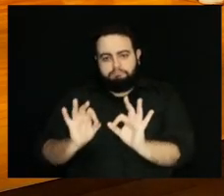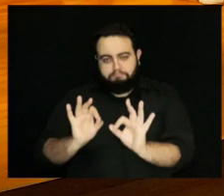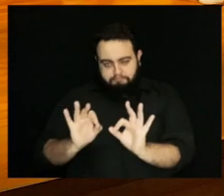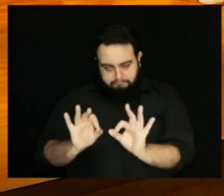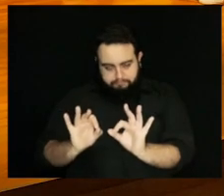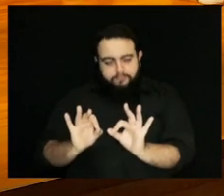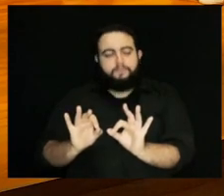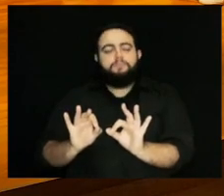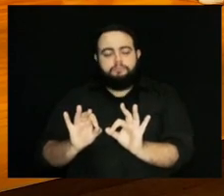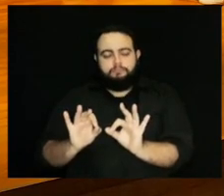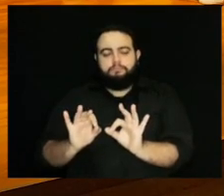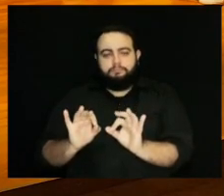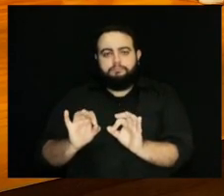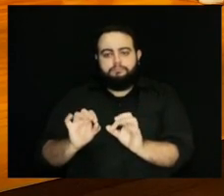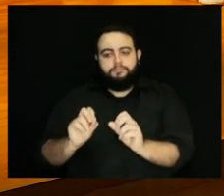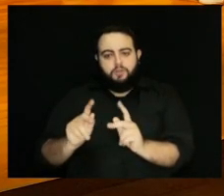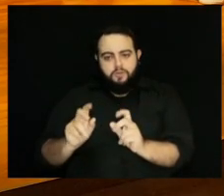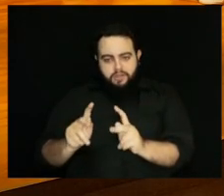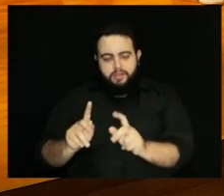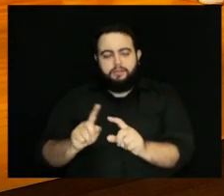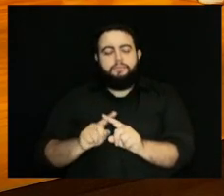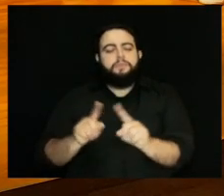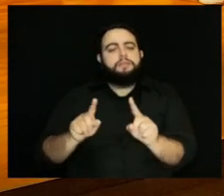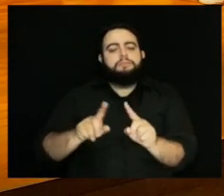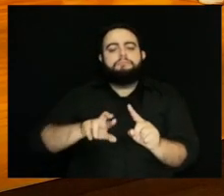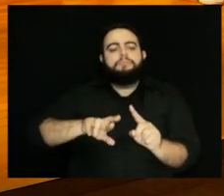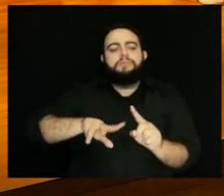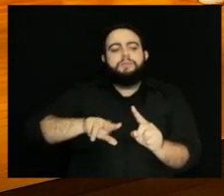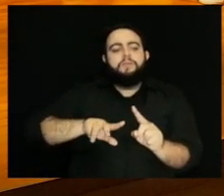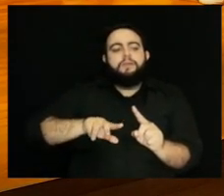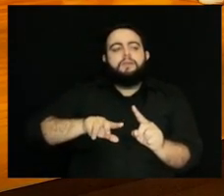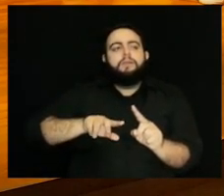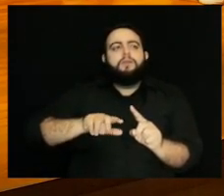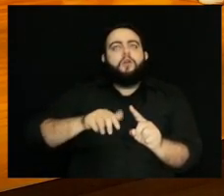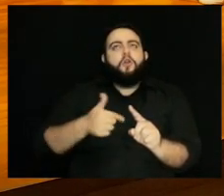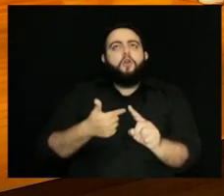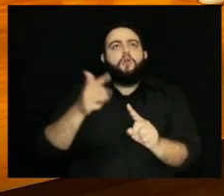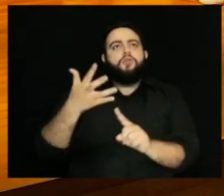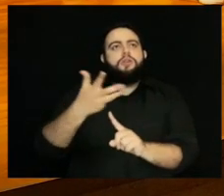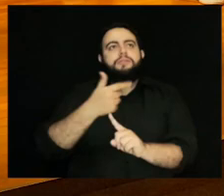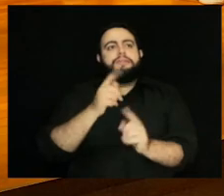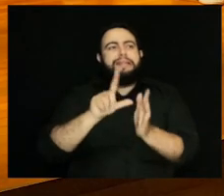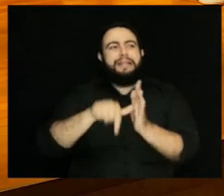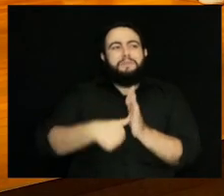histórias né, mas eu não vou pegar nenhum artista surgido depois do ano 2000 porque eu acho que é